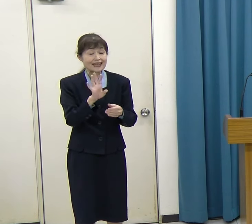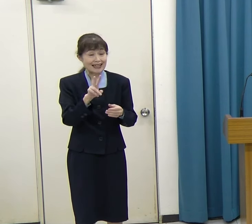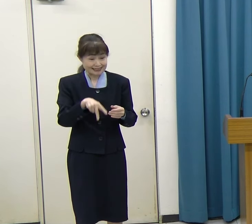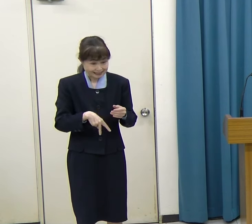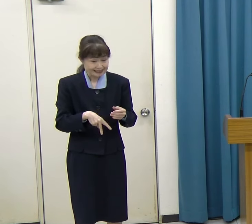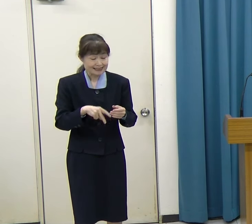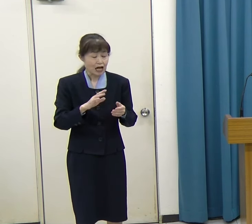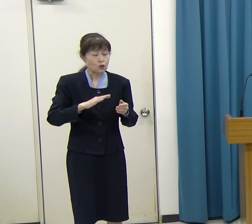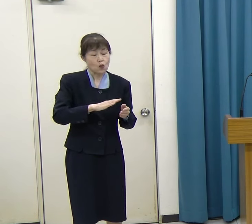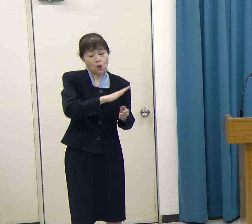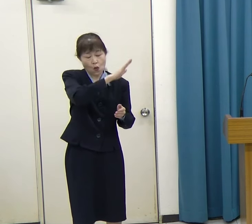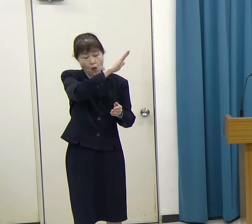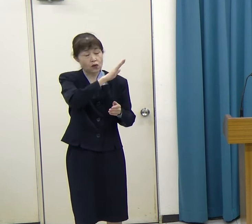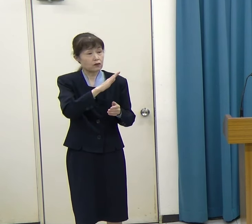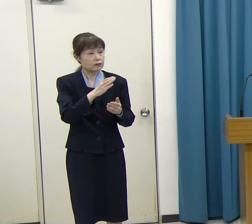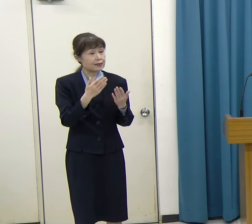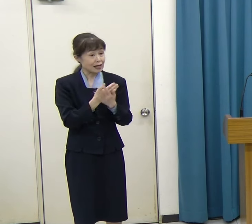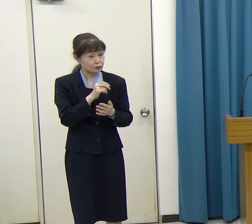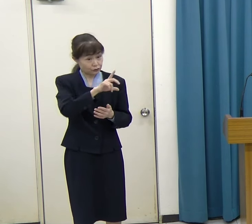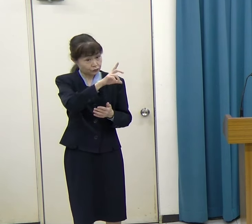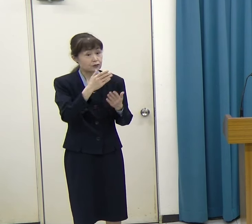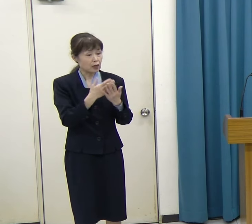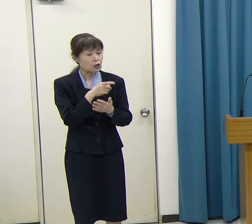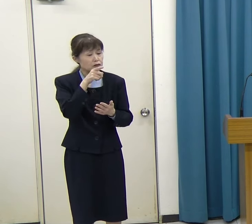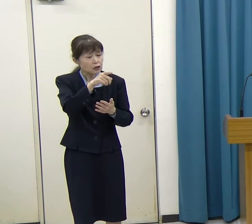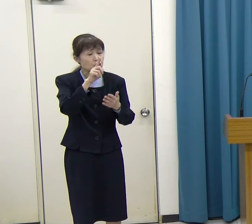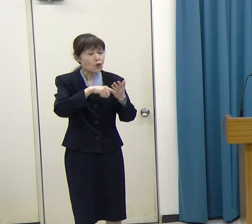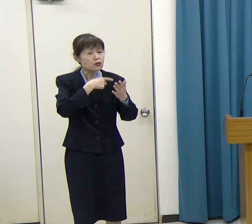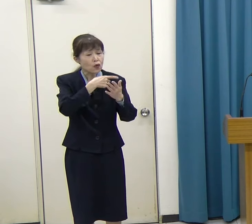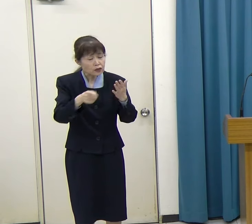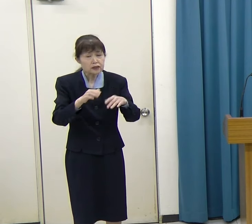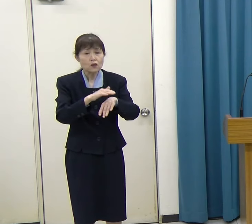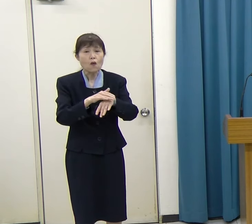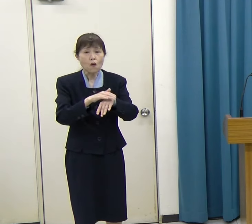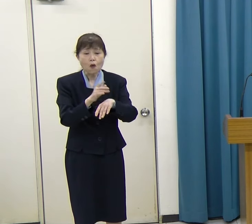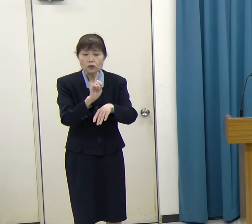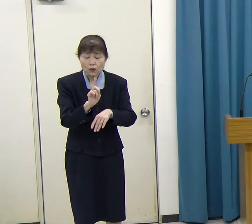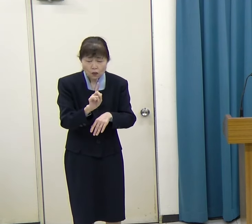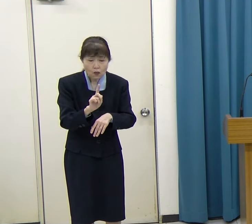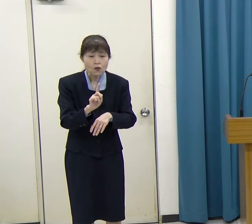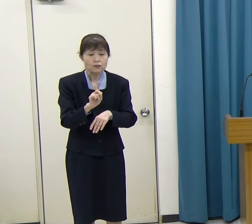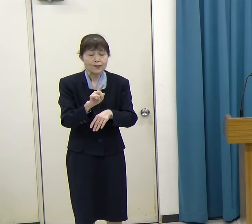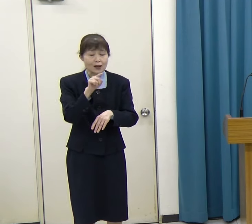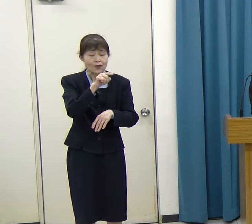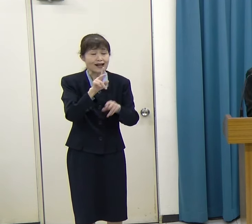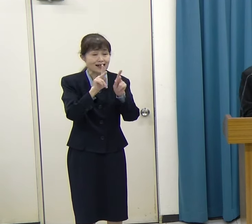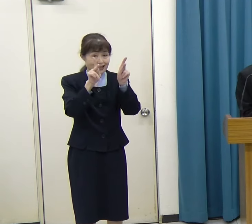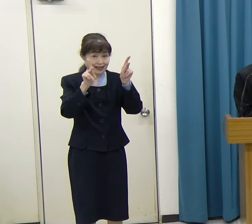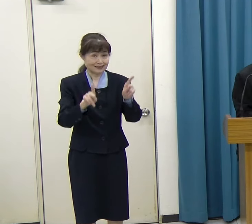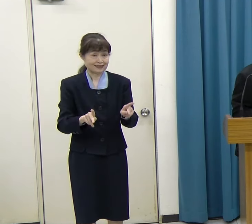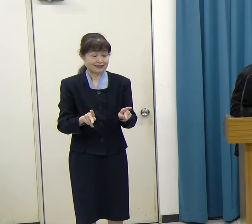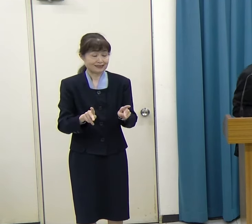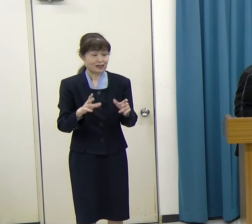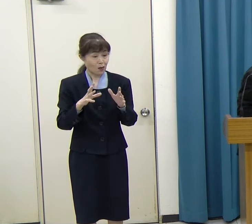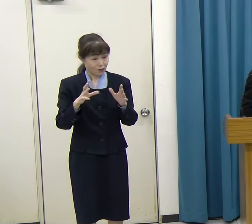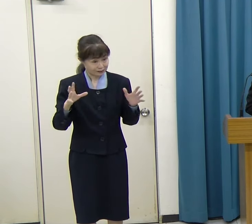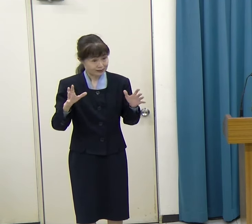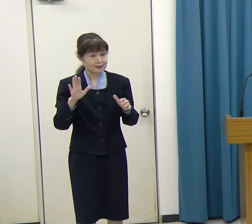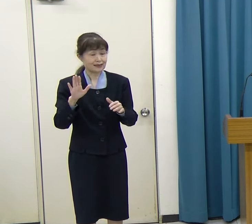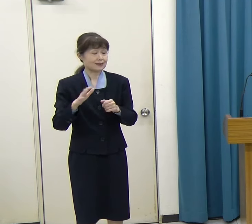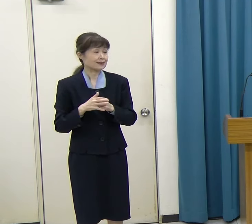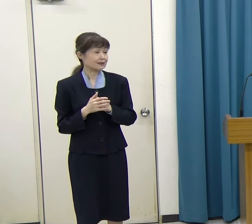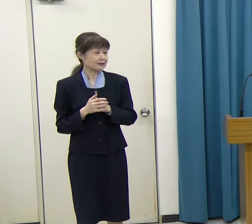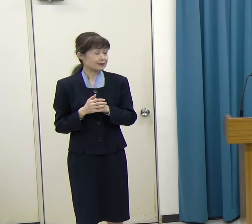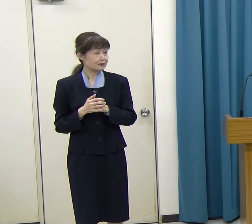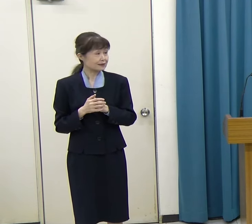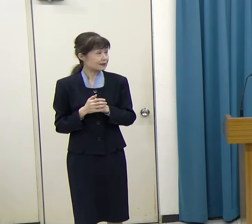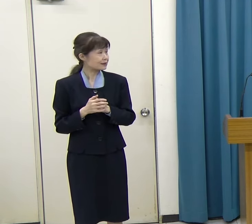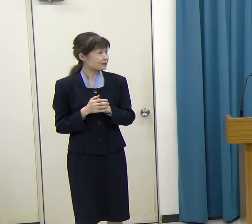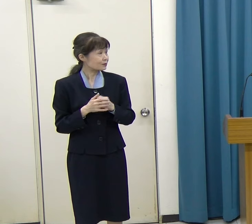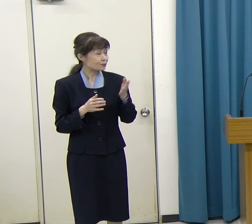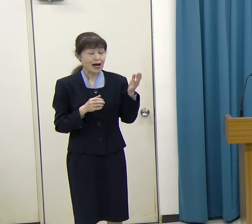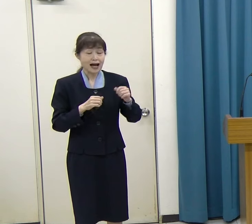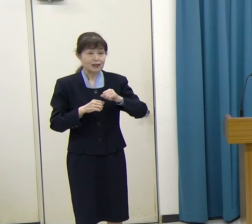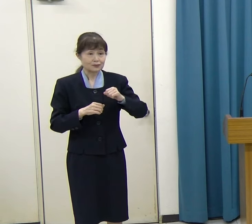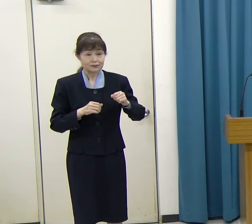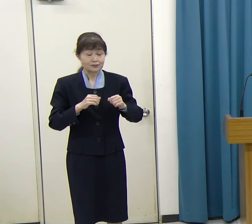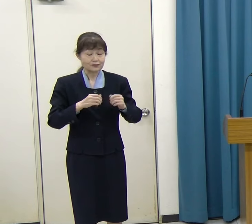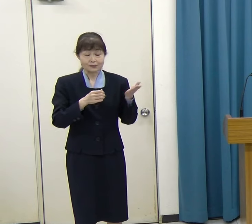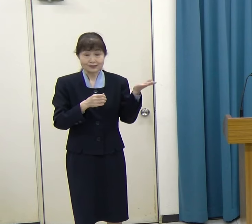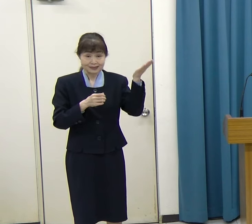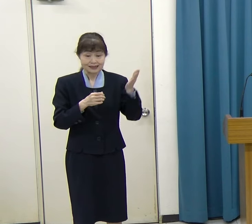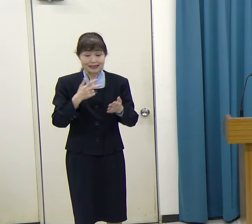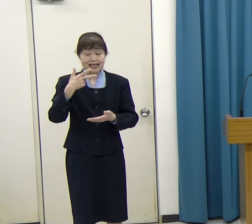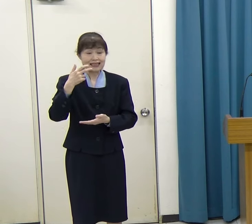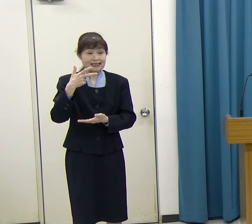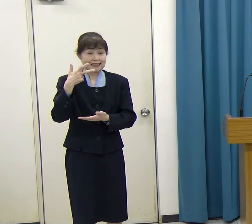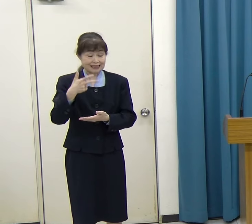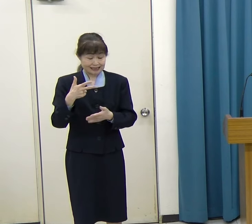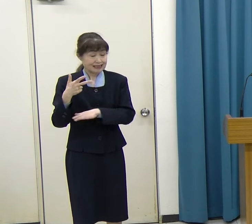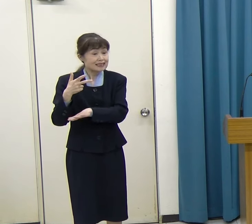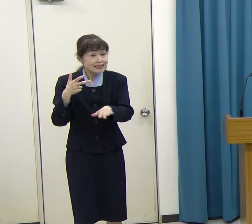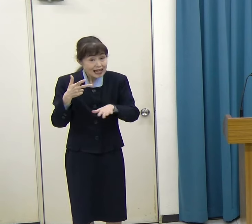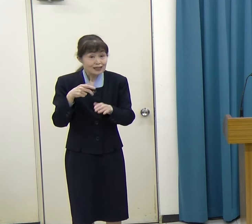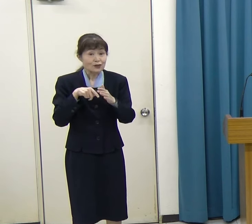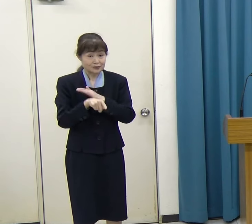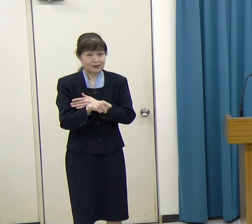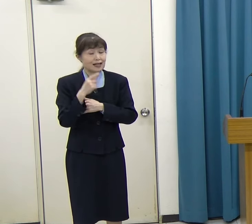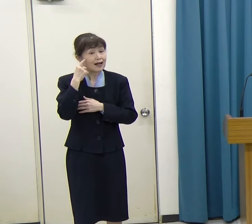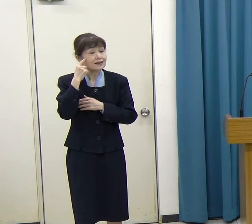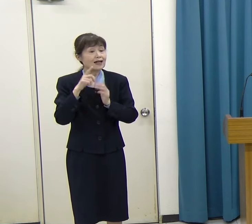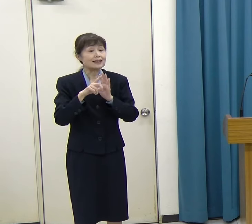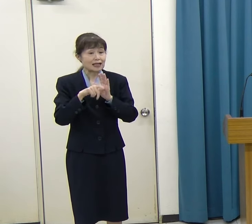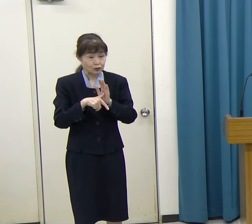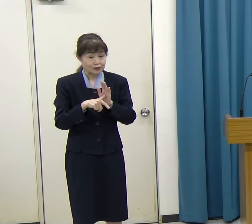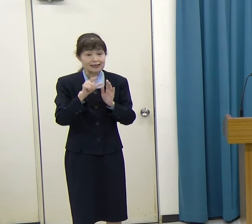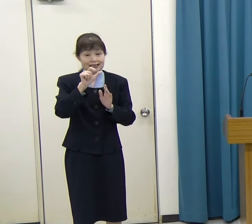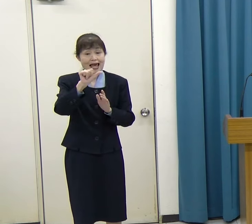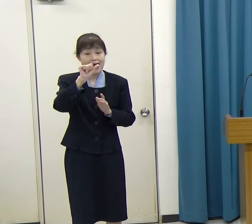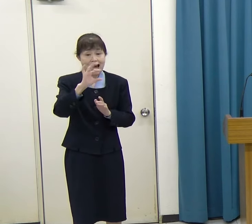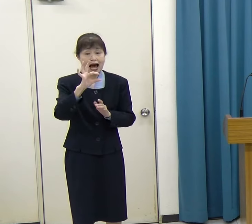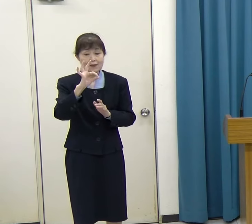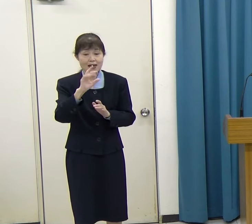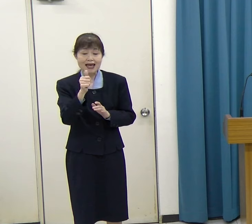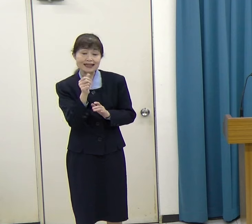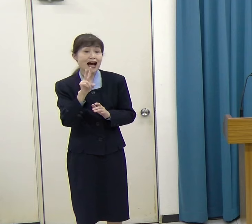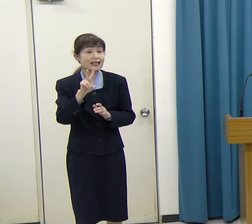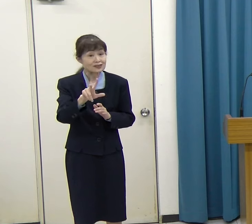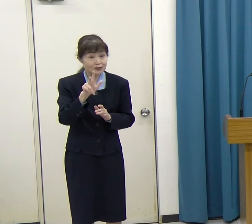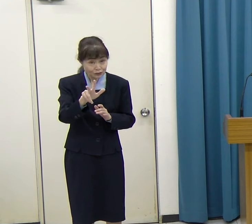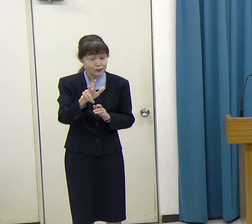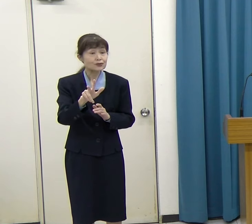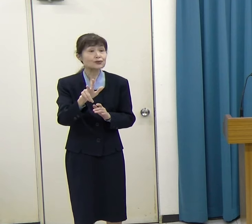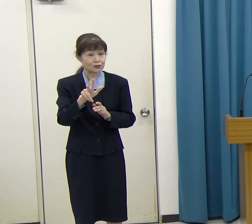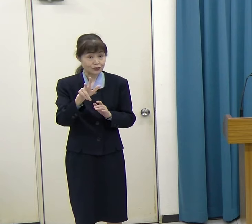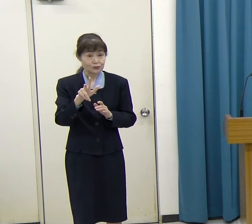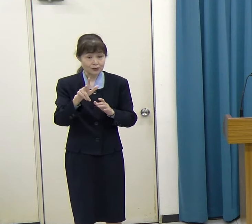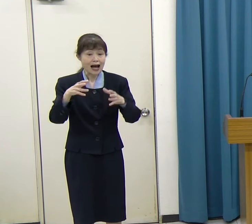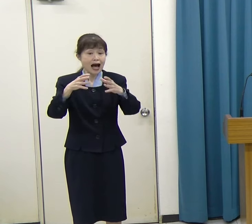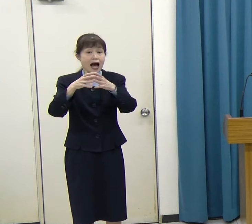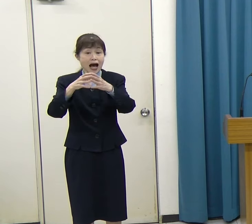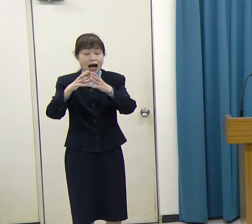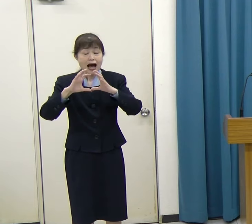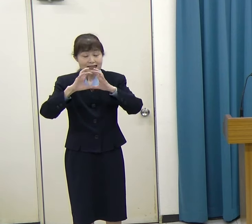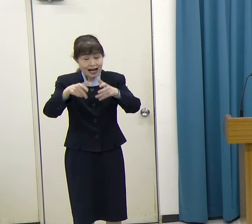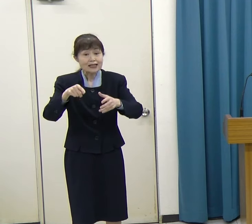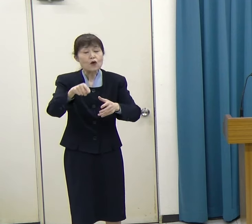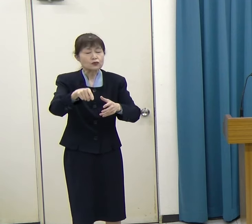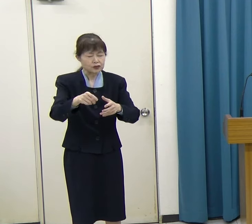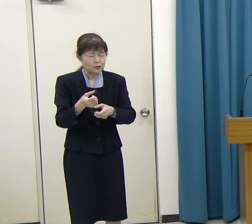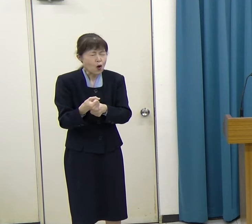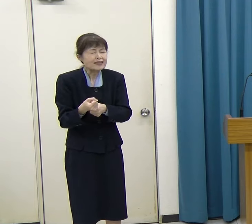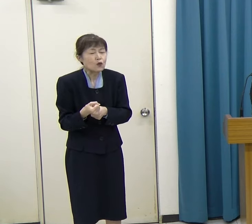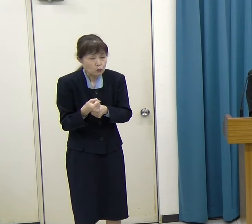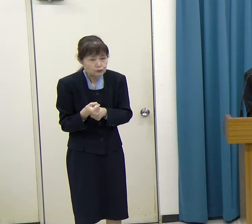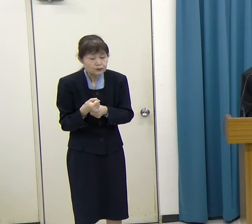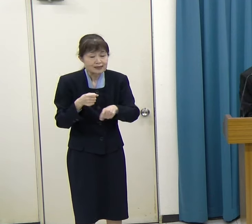これに伴って、その処理をどうするのかということが大きな課題になります。また、資源という点からも、レアメタルは今、海外に１００％依存している状況です。